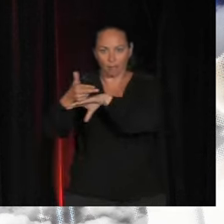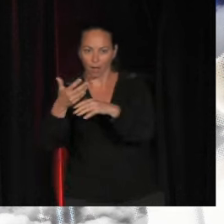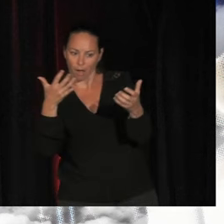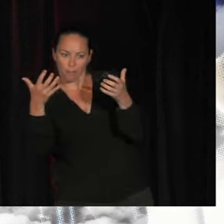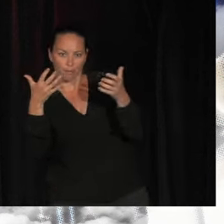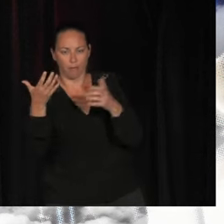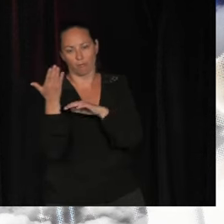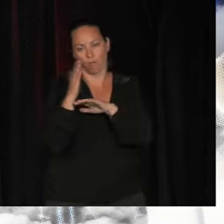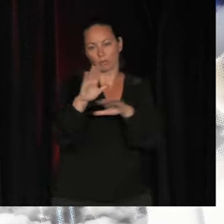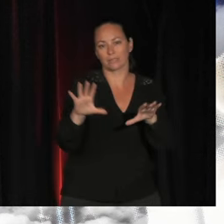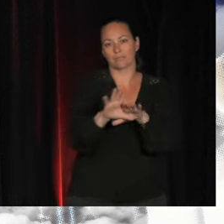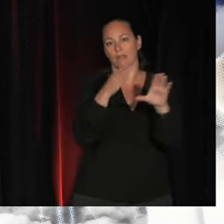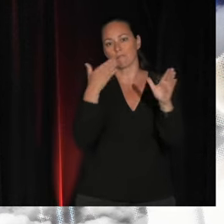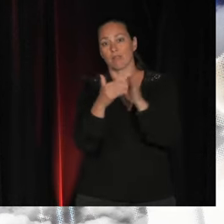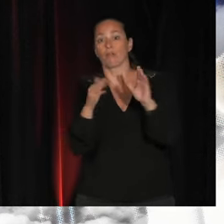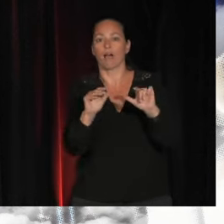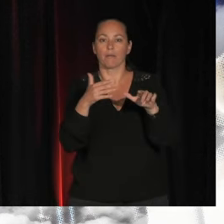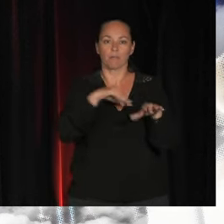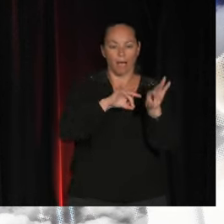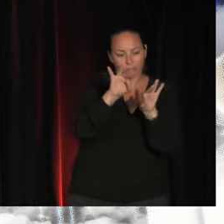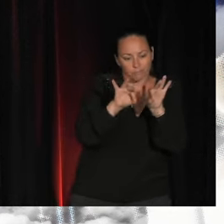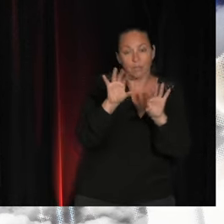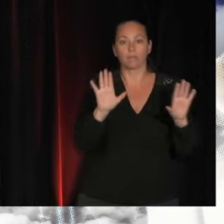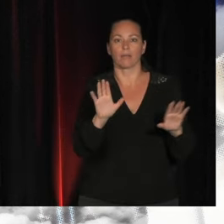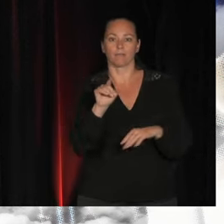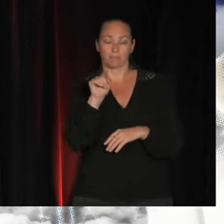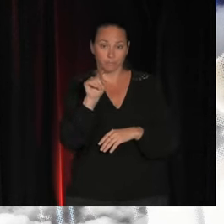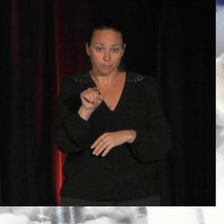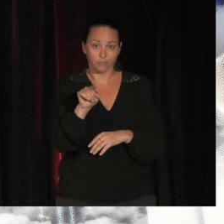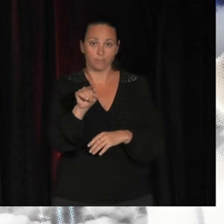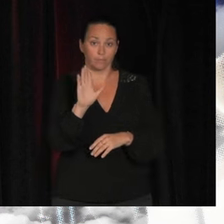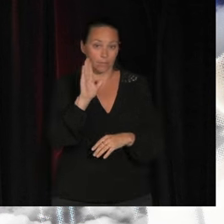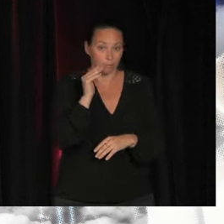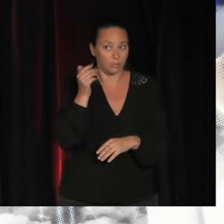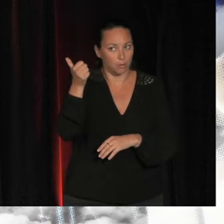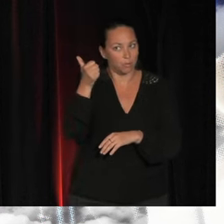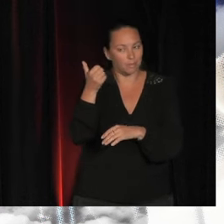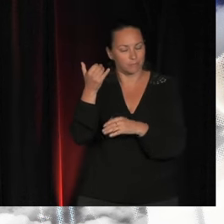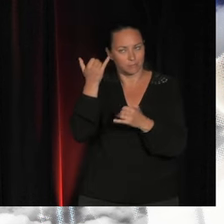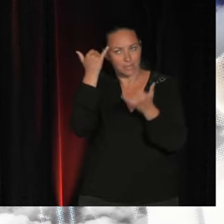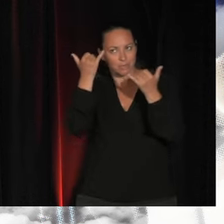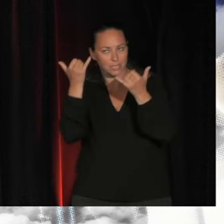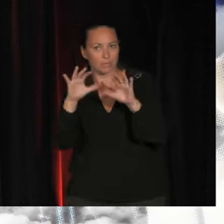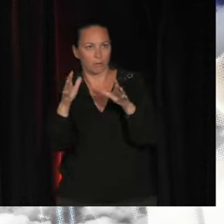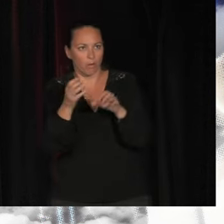Mais dès le début, ils ont pensé cette mécanique-là et c'est là où on voit l'intérêt de bien prévoir sa production de jeu, c'est que dès le début, ils se sont dit : "On veut que les gens,